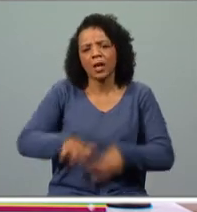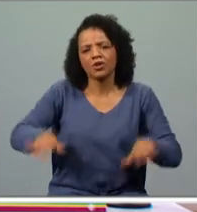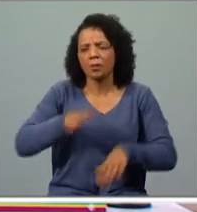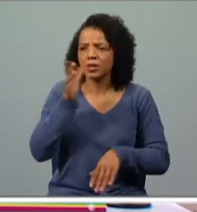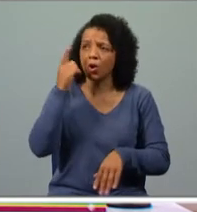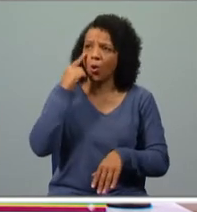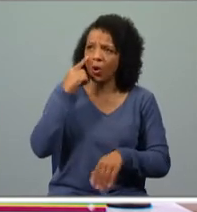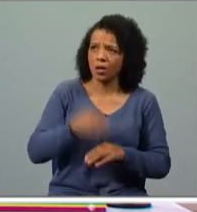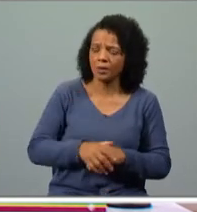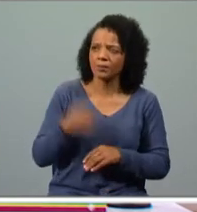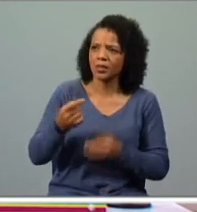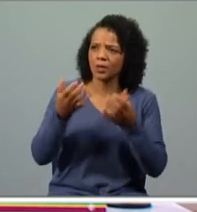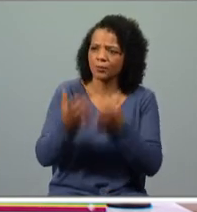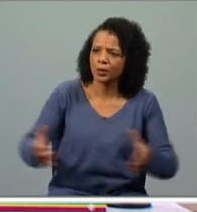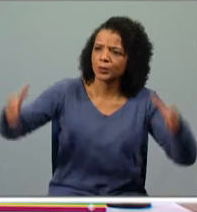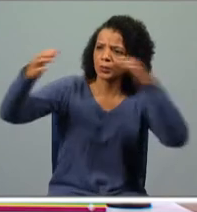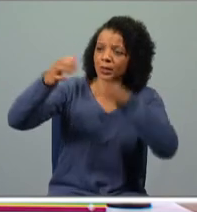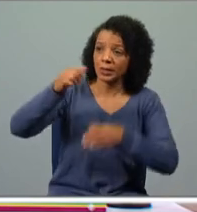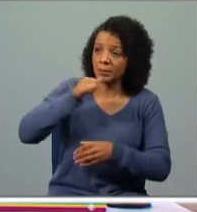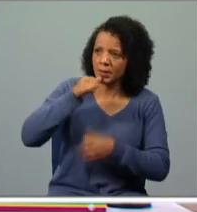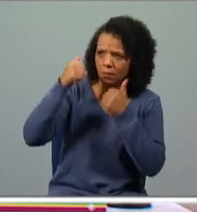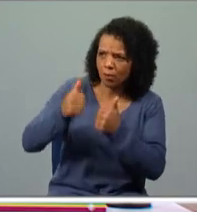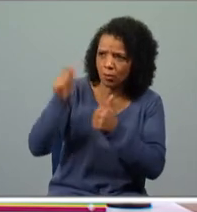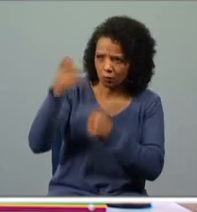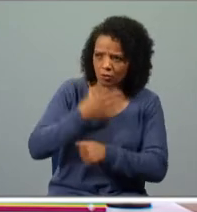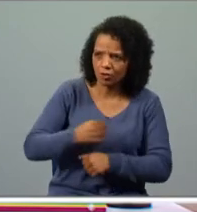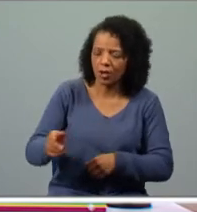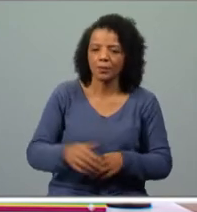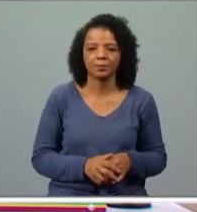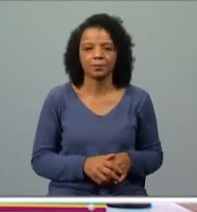olha eu tenho aqui um barril com uma vida muito boa que tu vais gostar 看我這裡有一個桶你會喜歡的非常好的生活